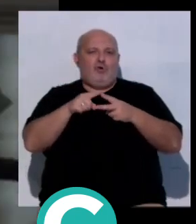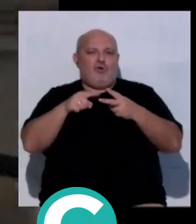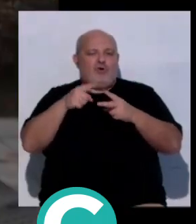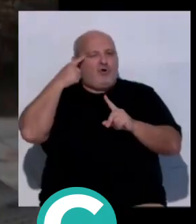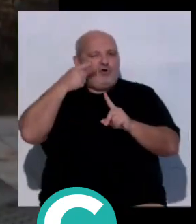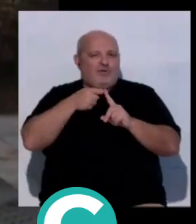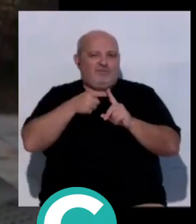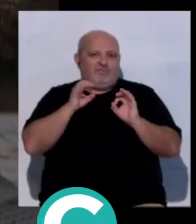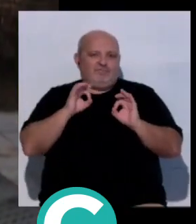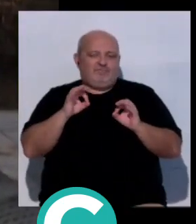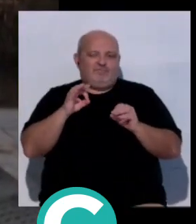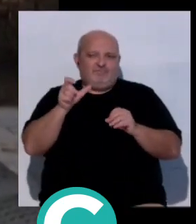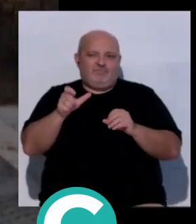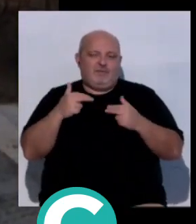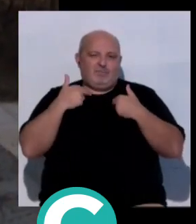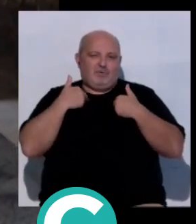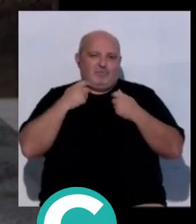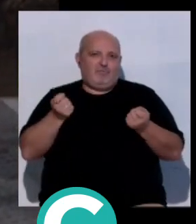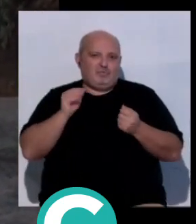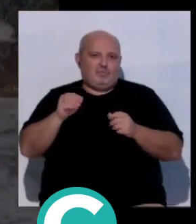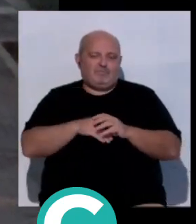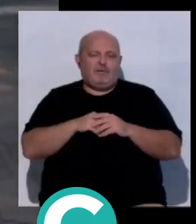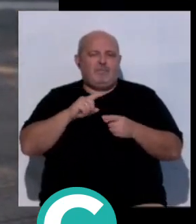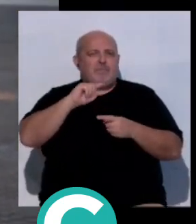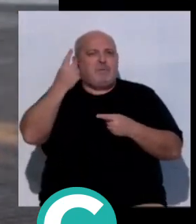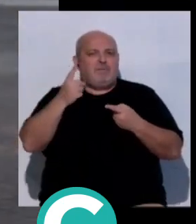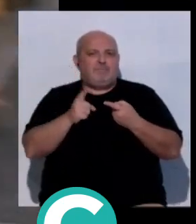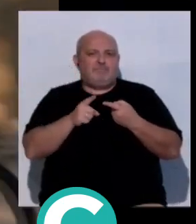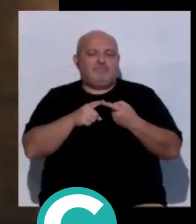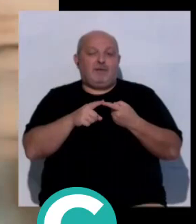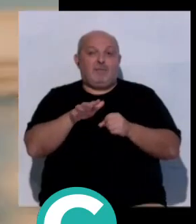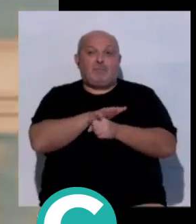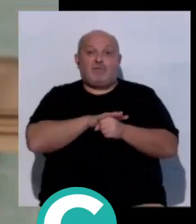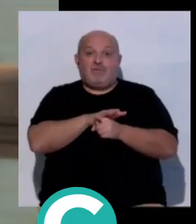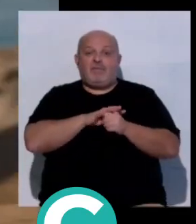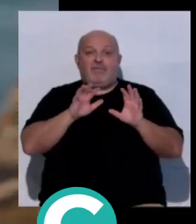por los que trabaja la institución provincial en primer lugar que la provincia de Cádiz sea